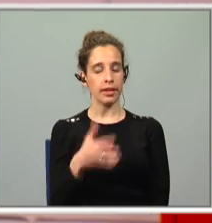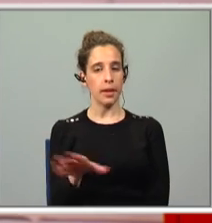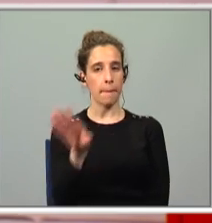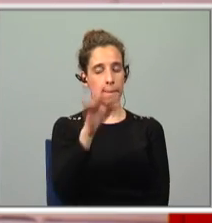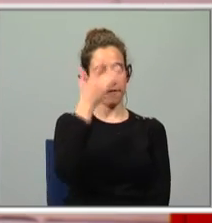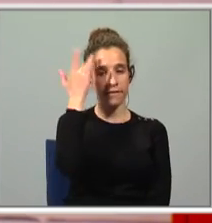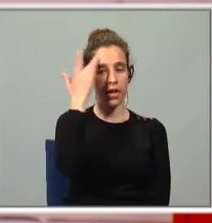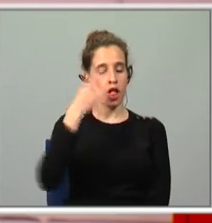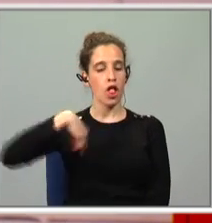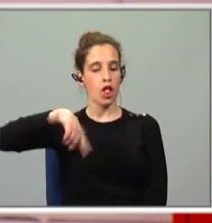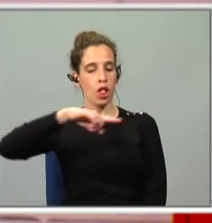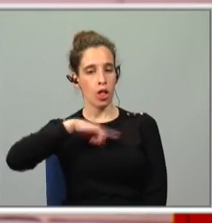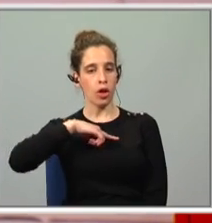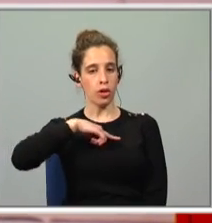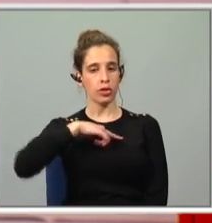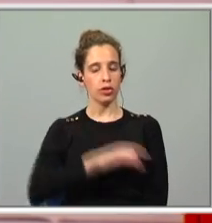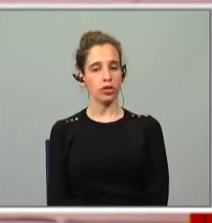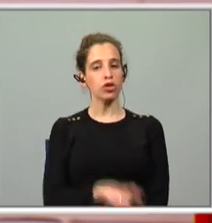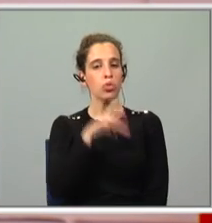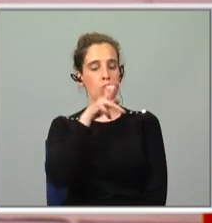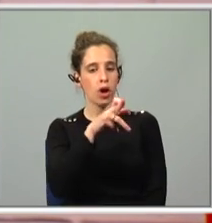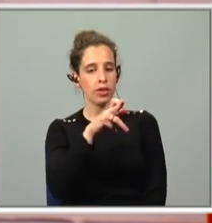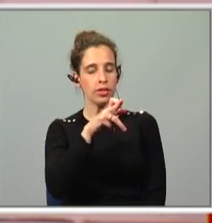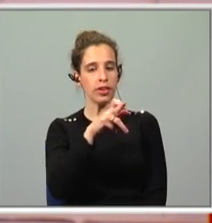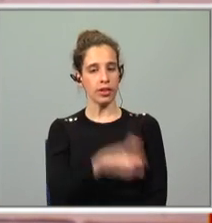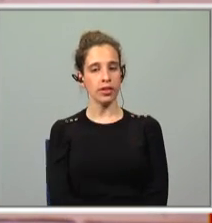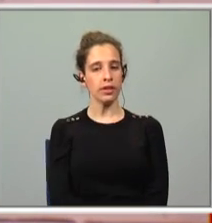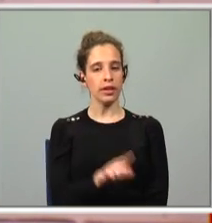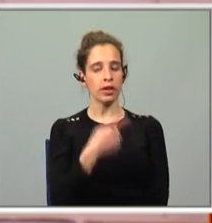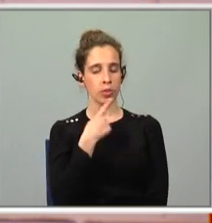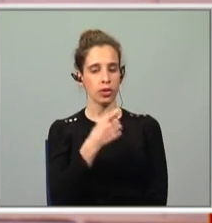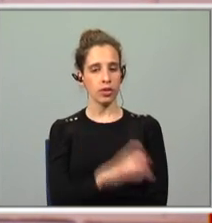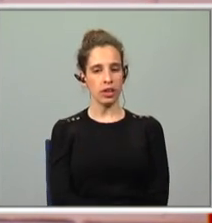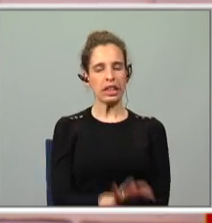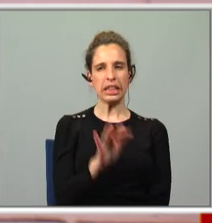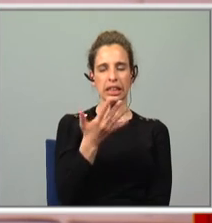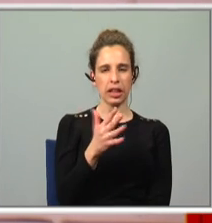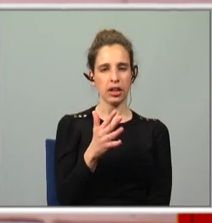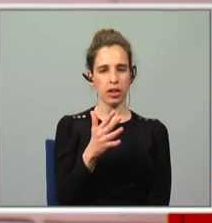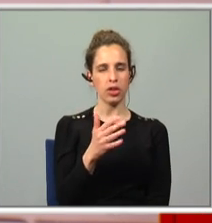fácil nós chegarmos o que a resposta desta questão se calhar colocar Vamos só 很容易我們得到什麼答案這個問題也許放